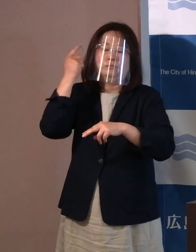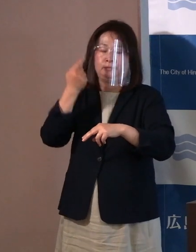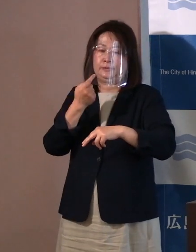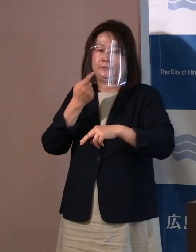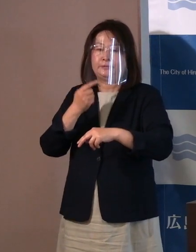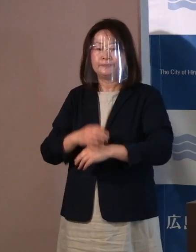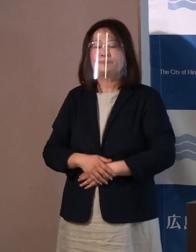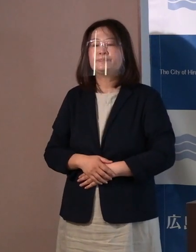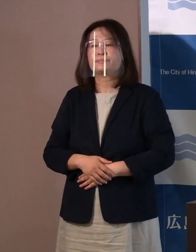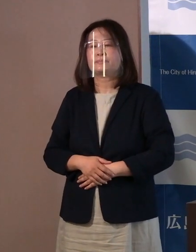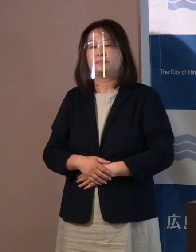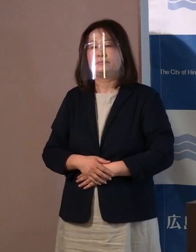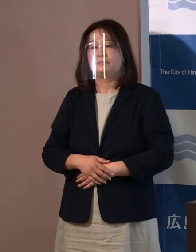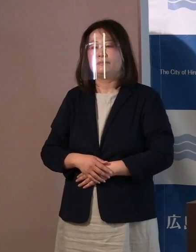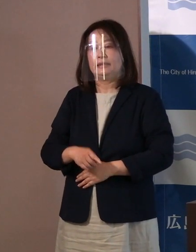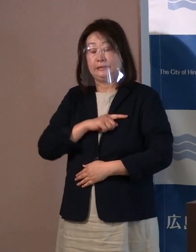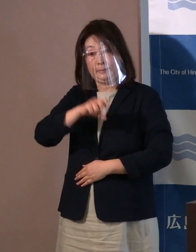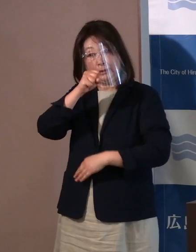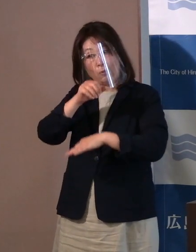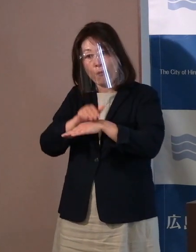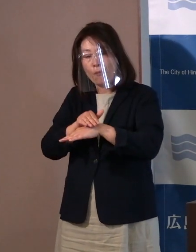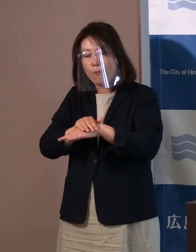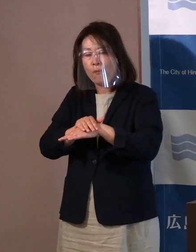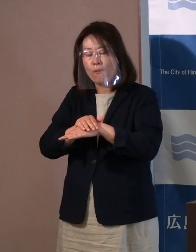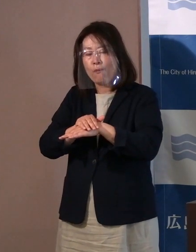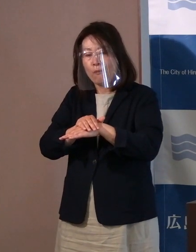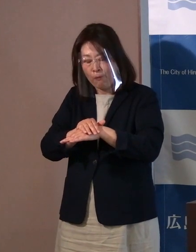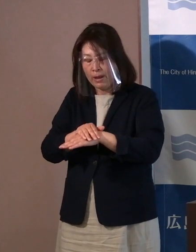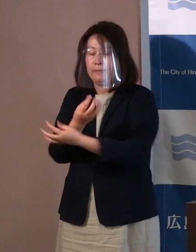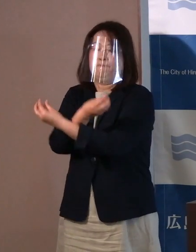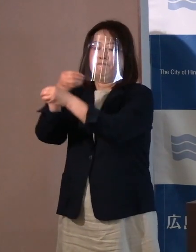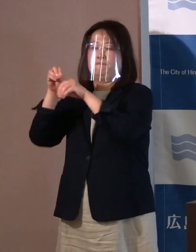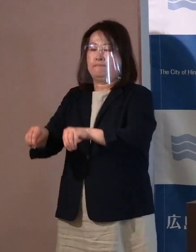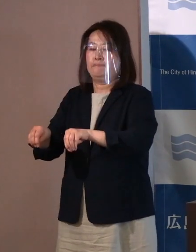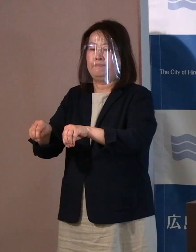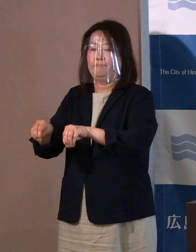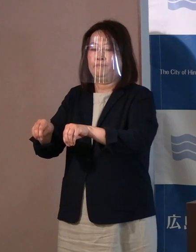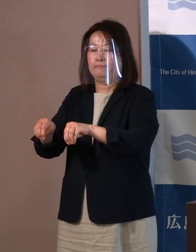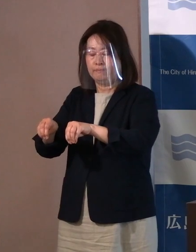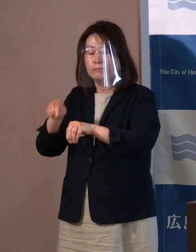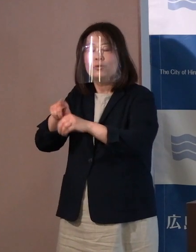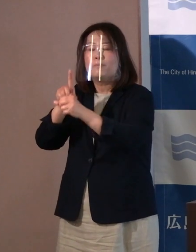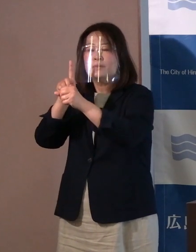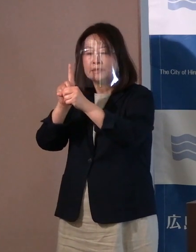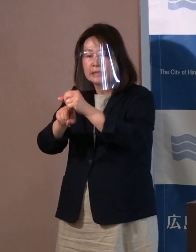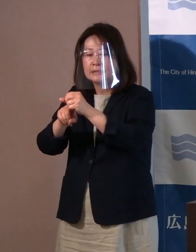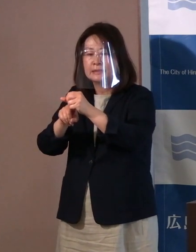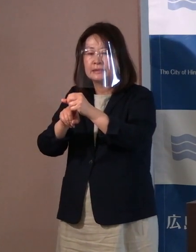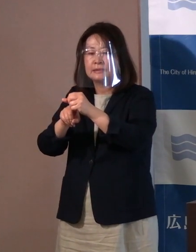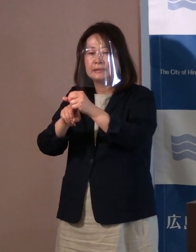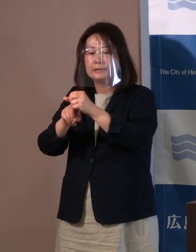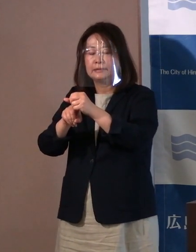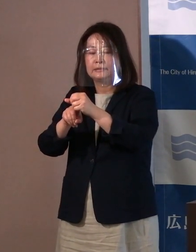究極はもちろん､締約国になるということを 目指してやっていくんだということは､